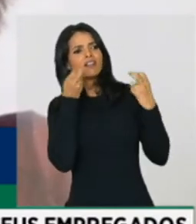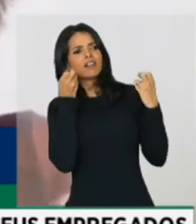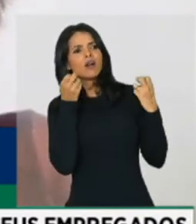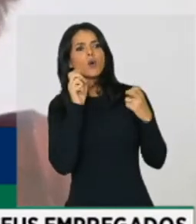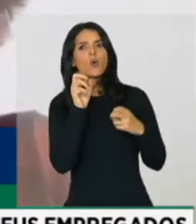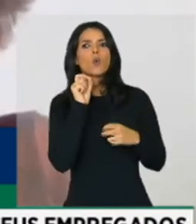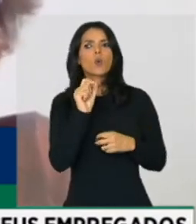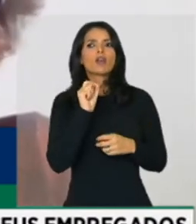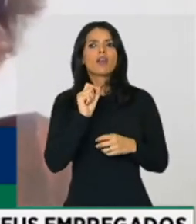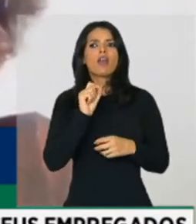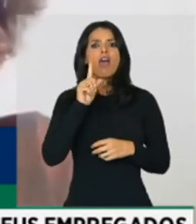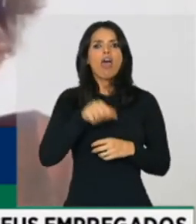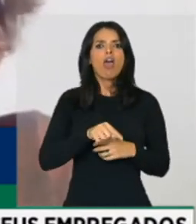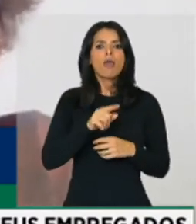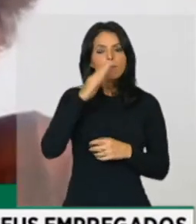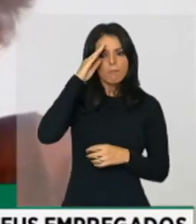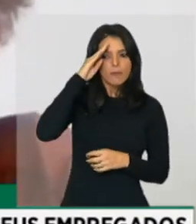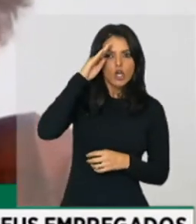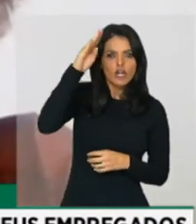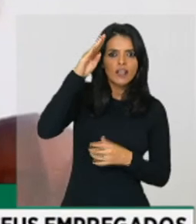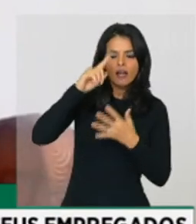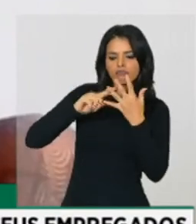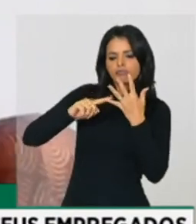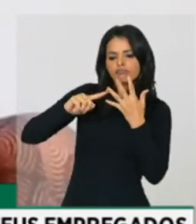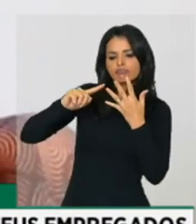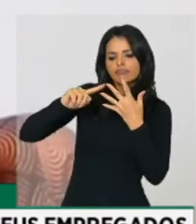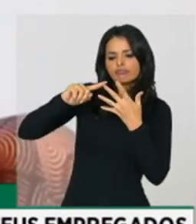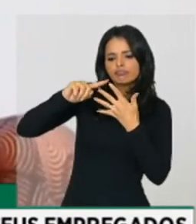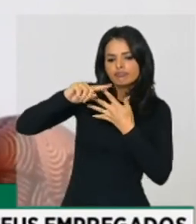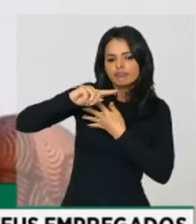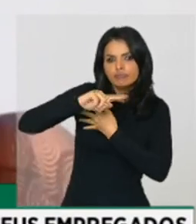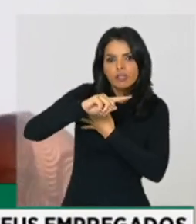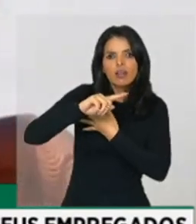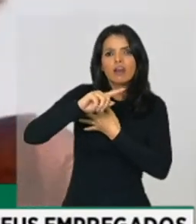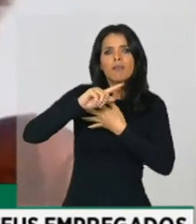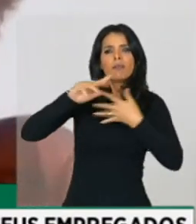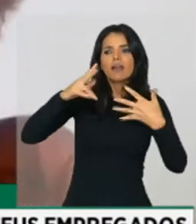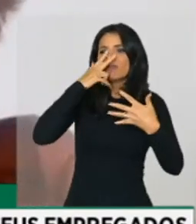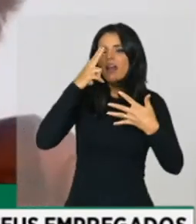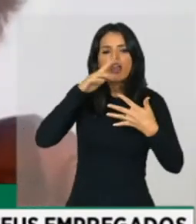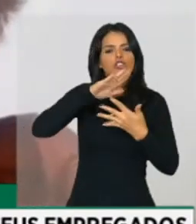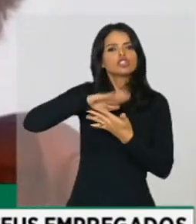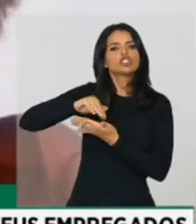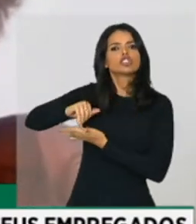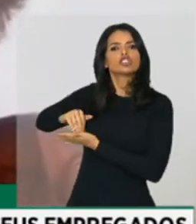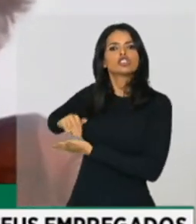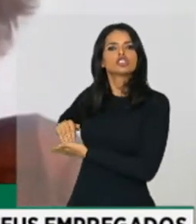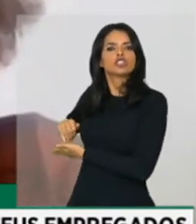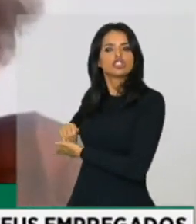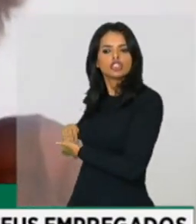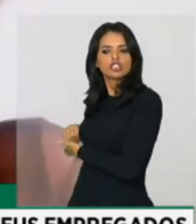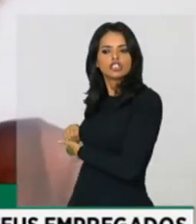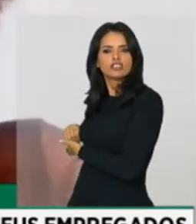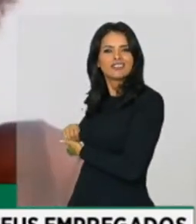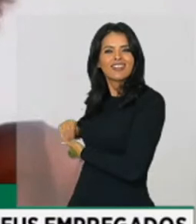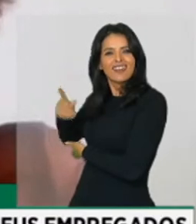URDIDA UMA CORRUPÇÃO DE PRIORIDADES COM RELAÇÃO AS VACINA QUE VAI APROFUNDAR AS DESIGUALDADES DESSE PAÍS. E VAI IMPOR O POVO BRASILEIRO O